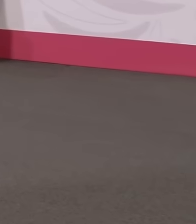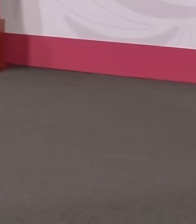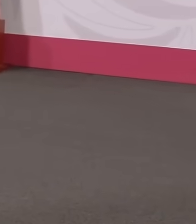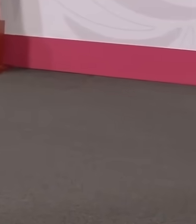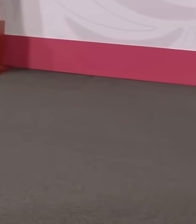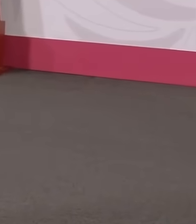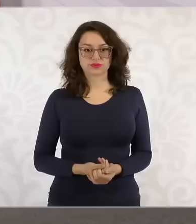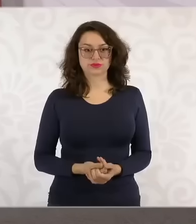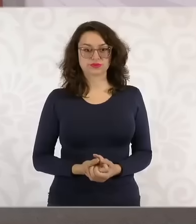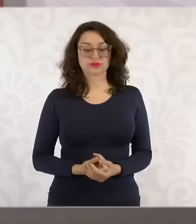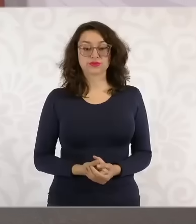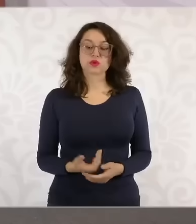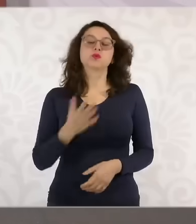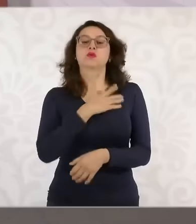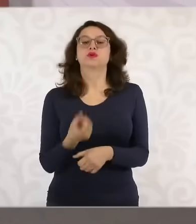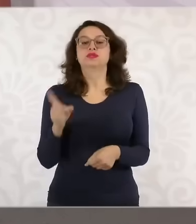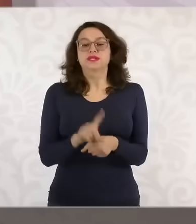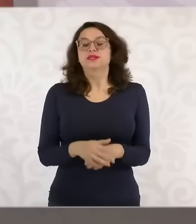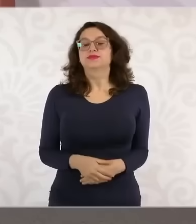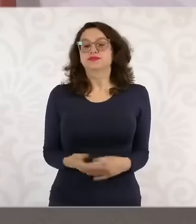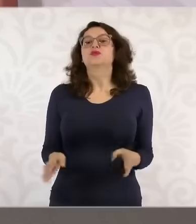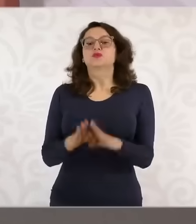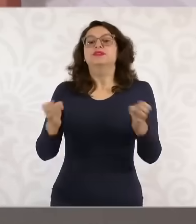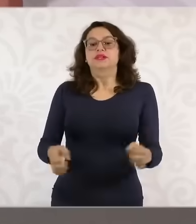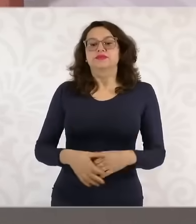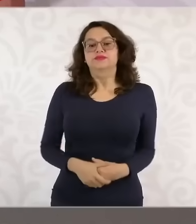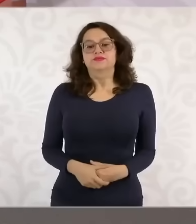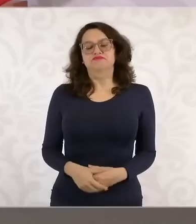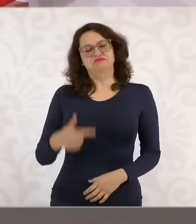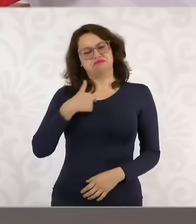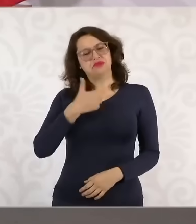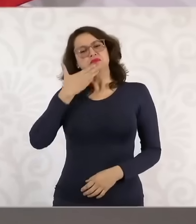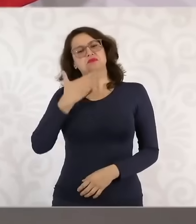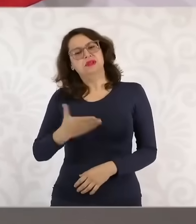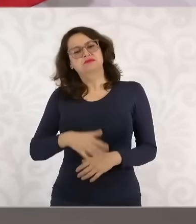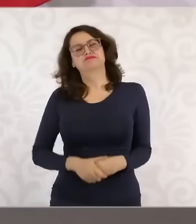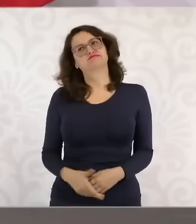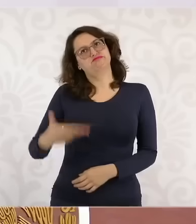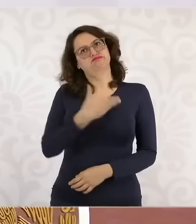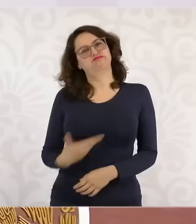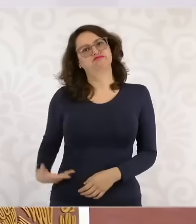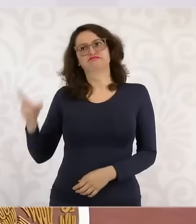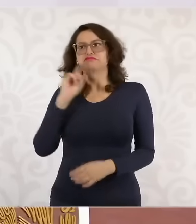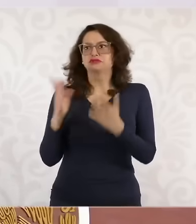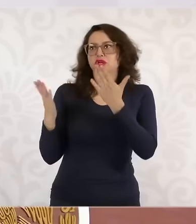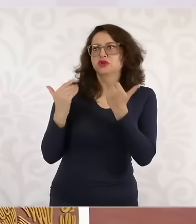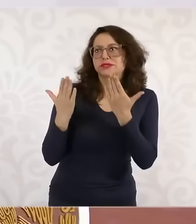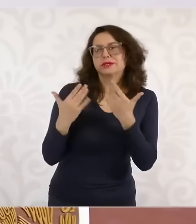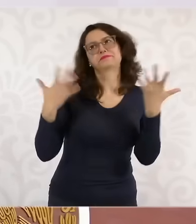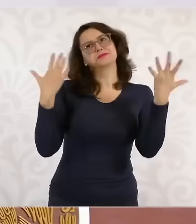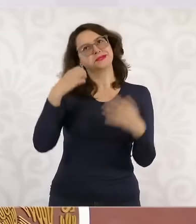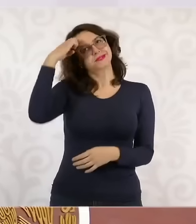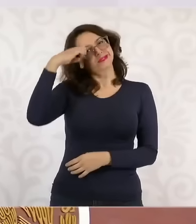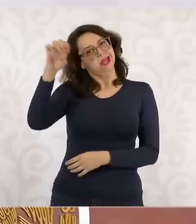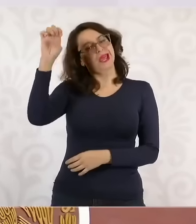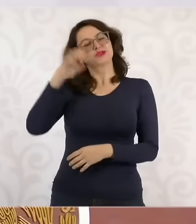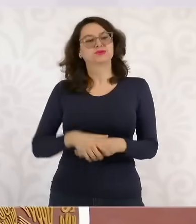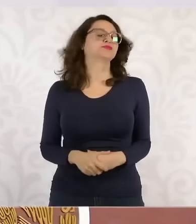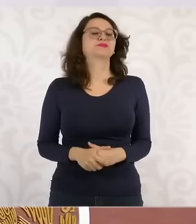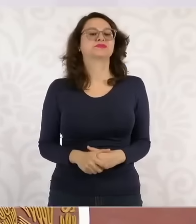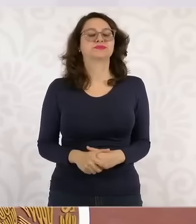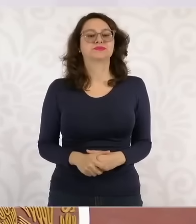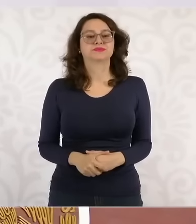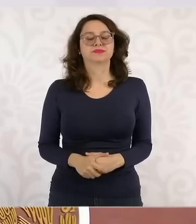Pues bien, extrañando aquí a la señora presidenta, agradecer a quienes están aquí también en redes